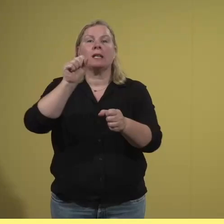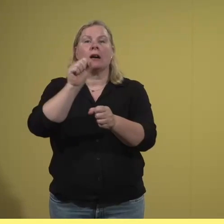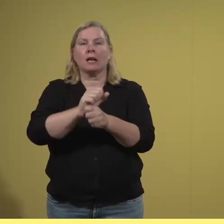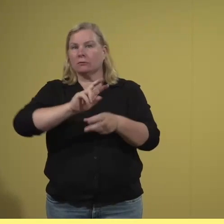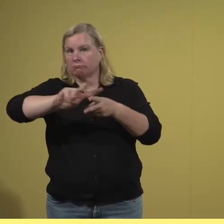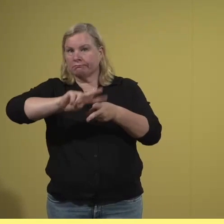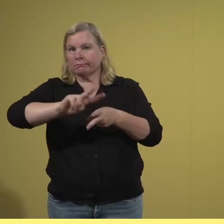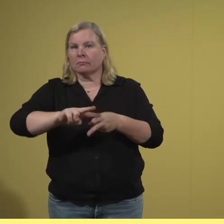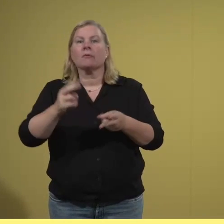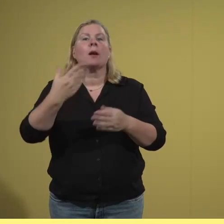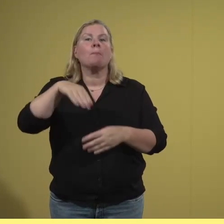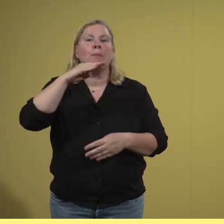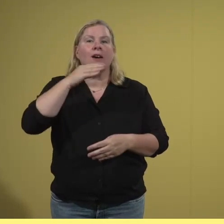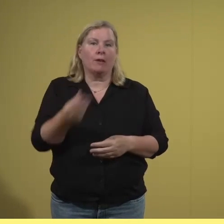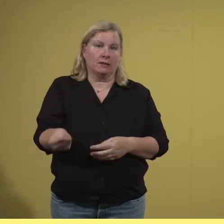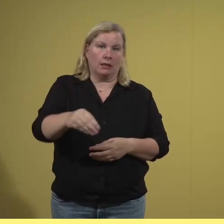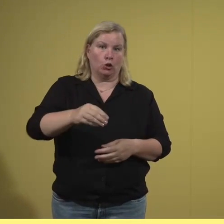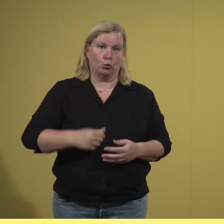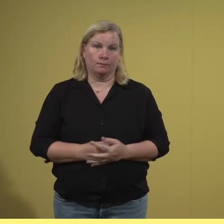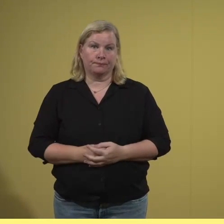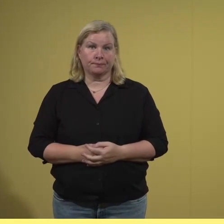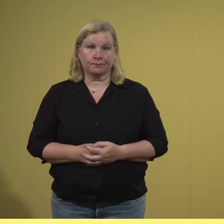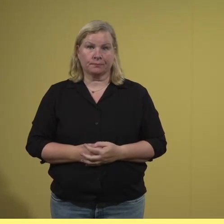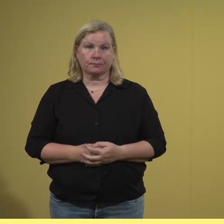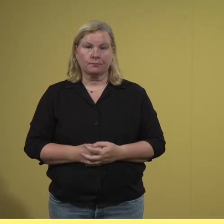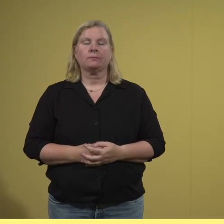können wir nachher auch mit Wasser ein bisschen verdünnen.